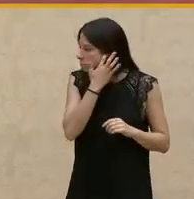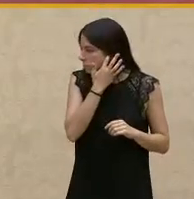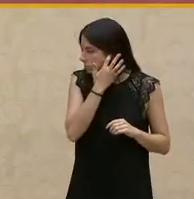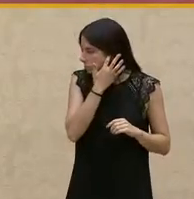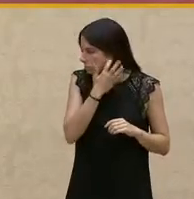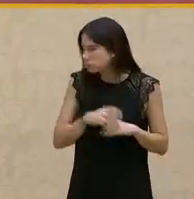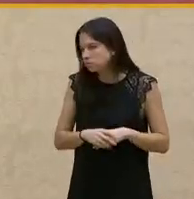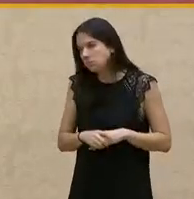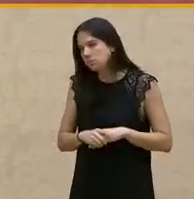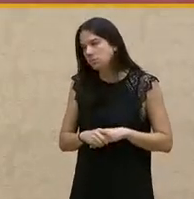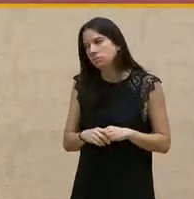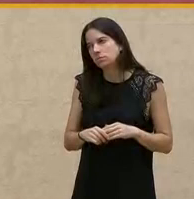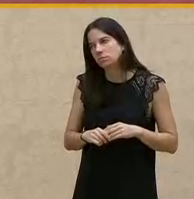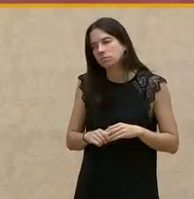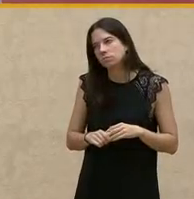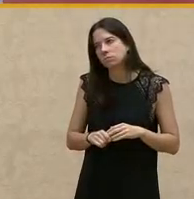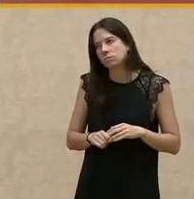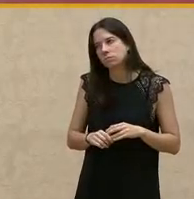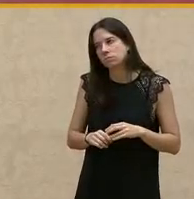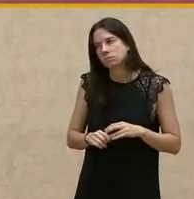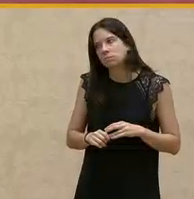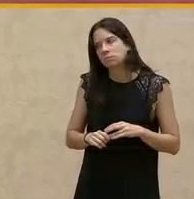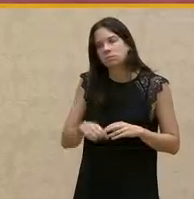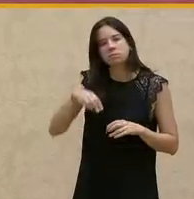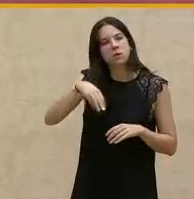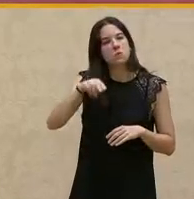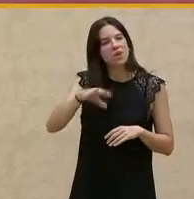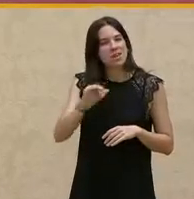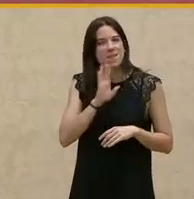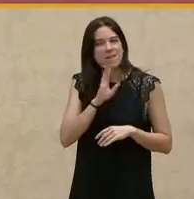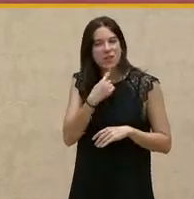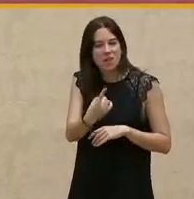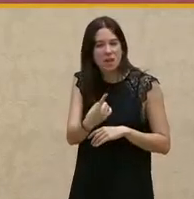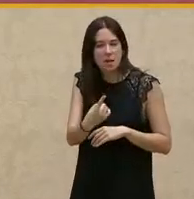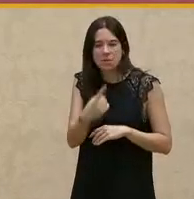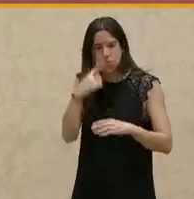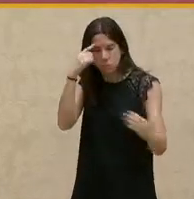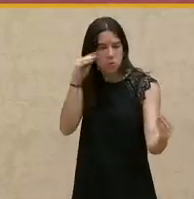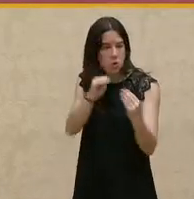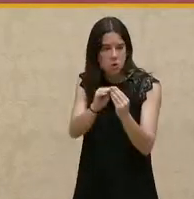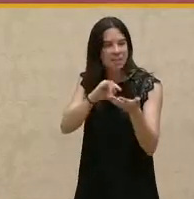Creo que totalmente de acuerdo con Mónica, los técnicos de apoyo son fundamentales,